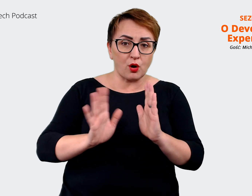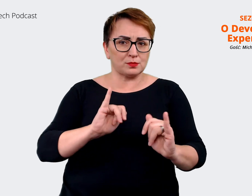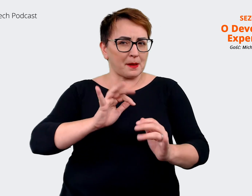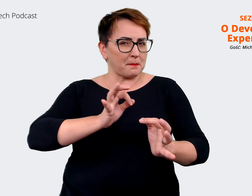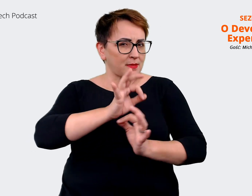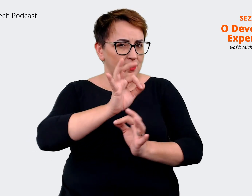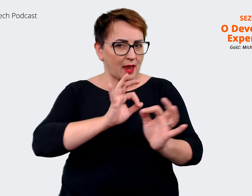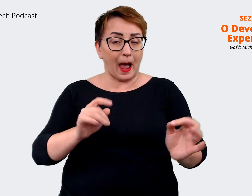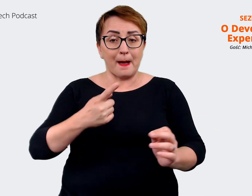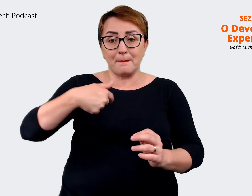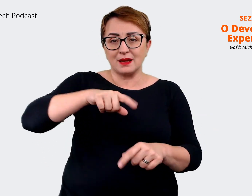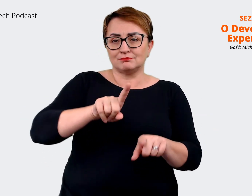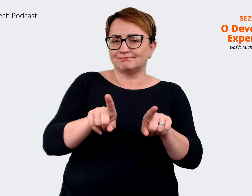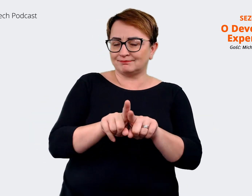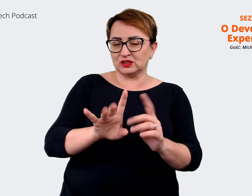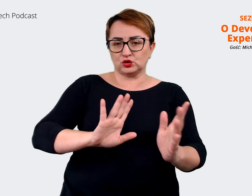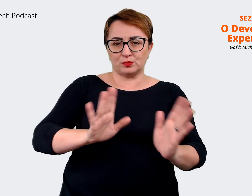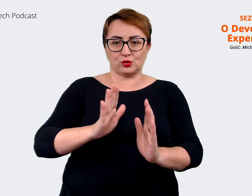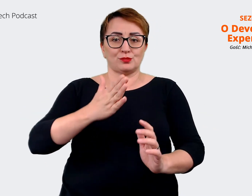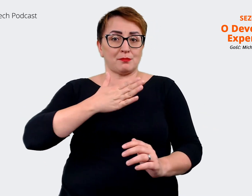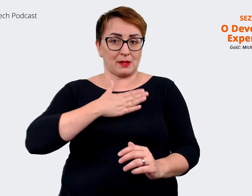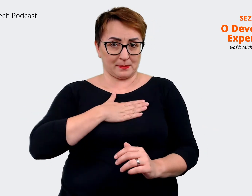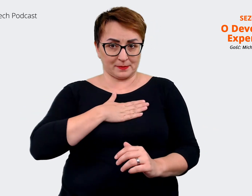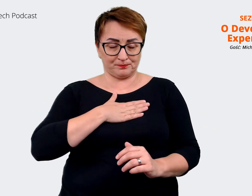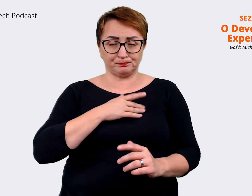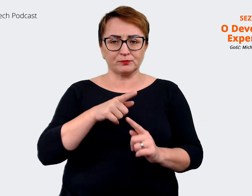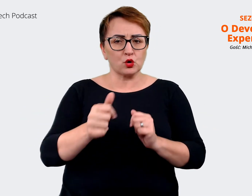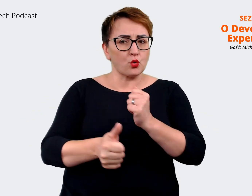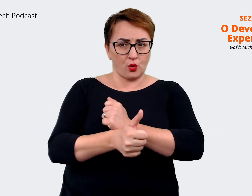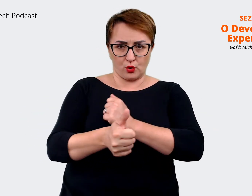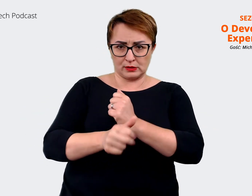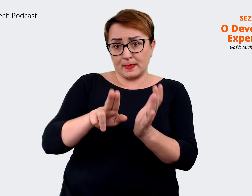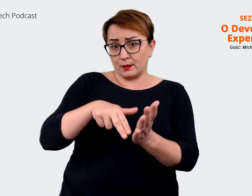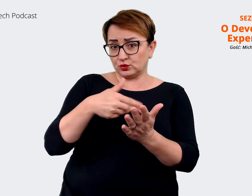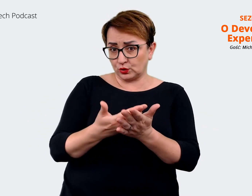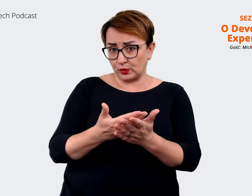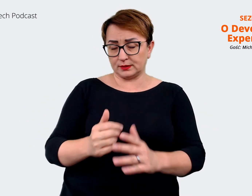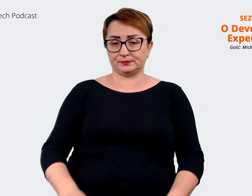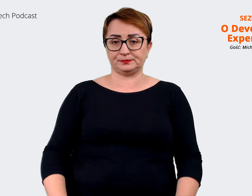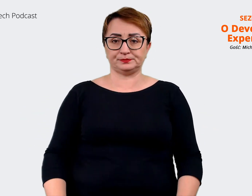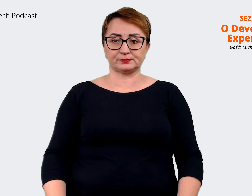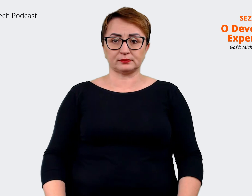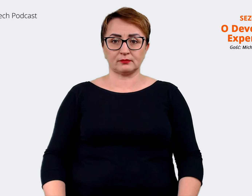taki sposób mamy. I on polega np. na tym, że, pomijając już te rzeczy, które wspomniałem,